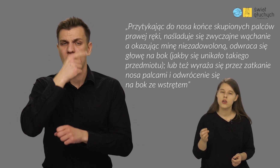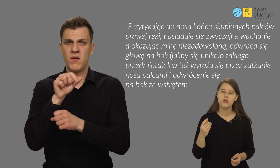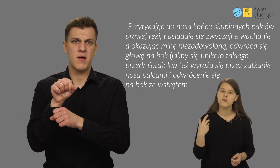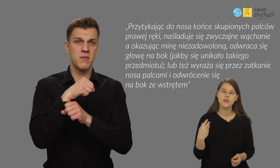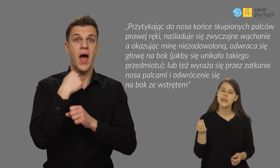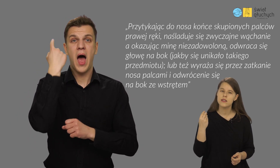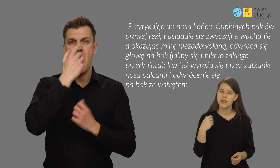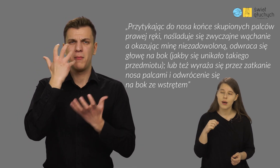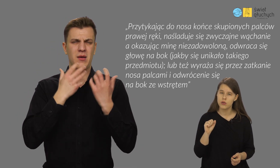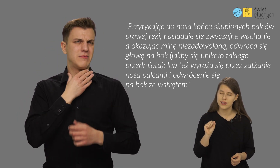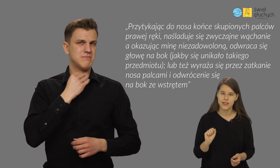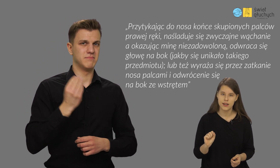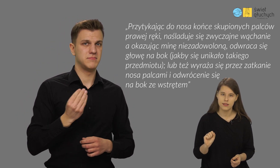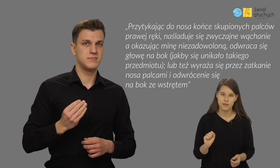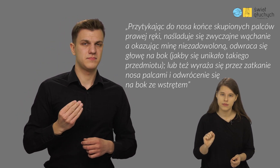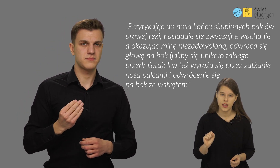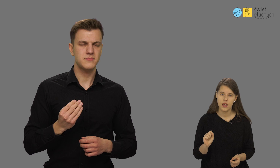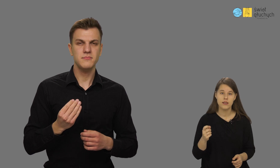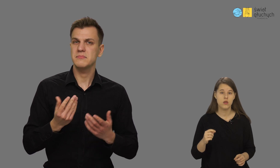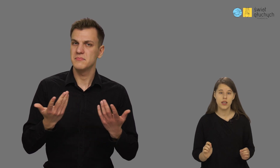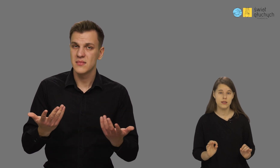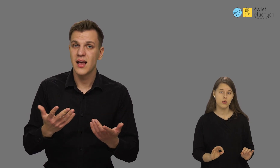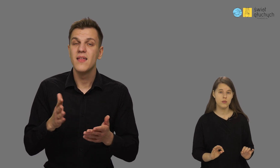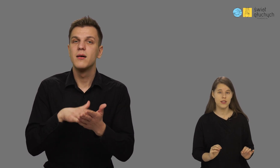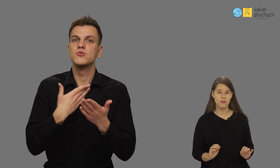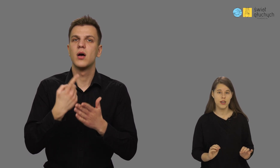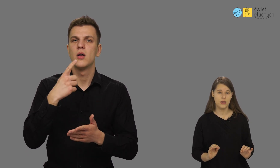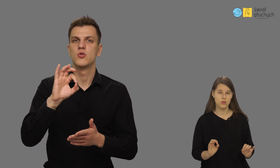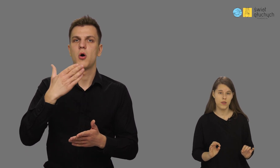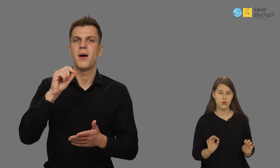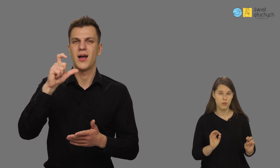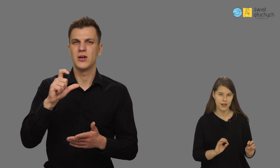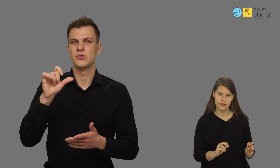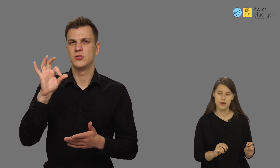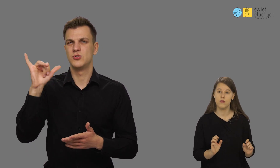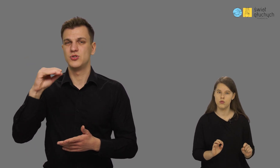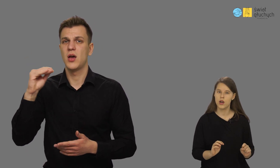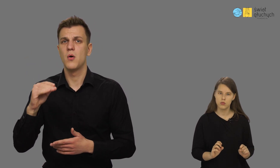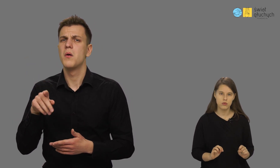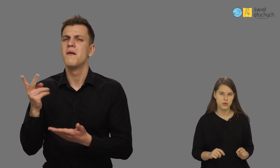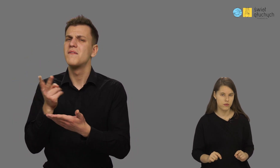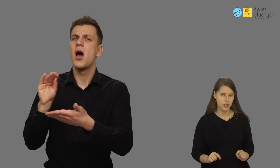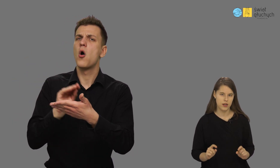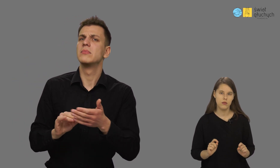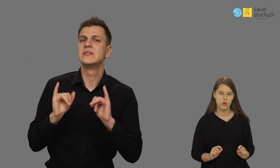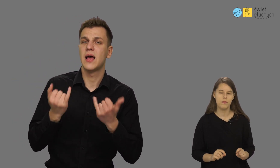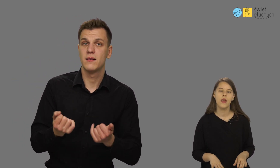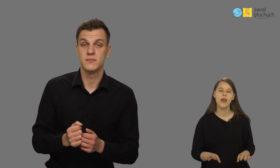i odwrócenie się na bok ze wstrętem”. Z kolei sposób na zamiganie słowa DOMAGAĆ SIĘ to: